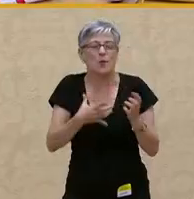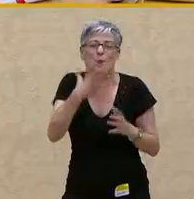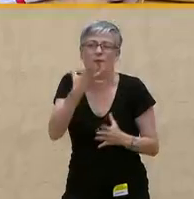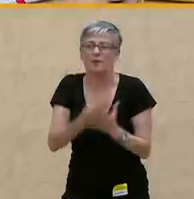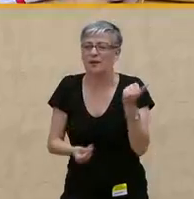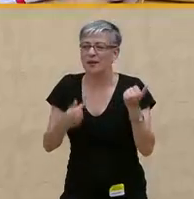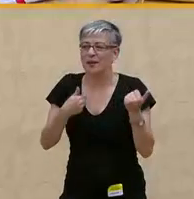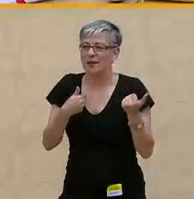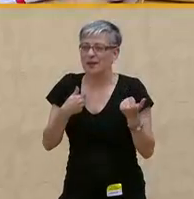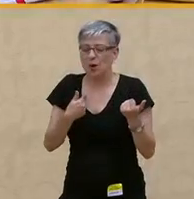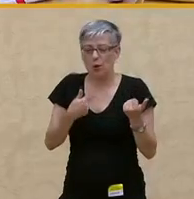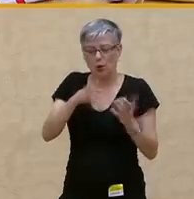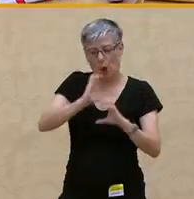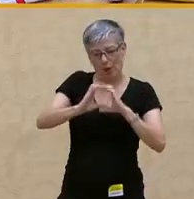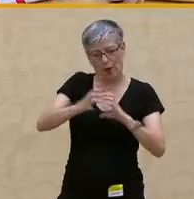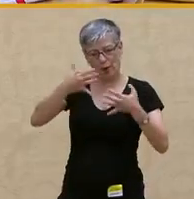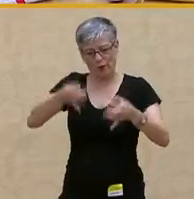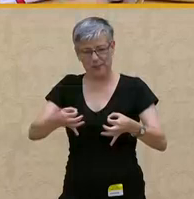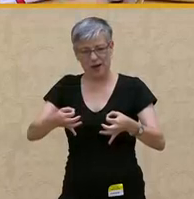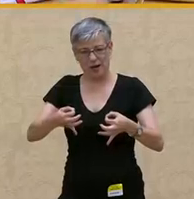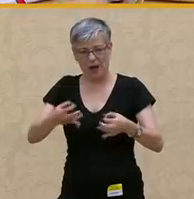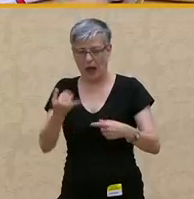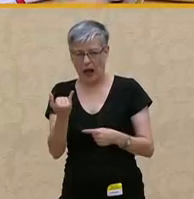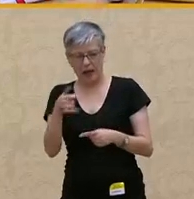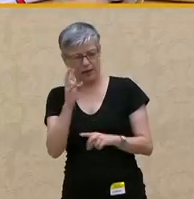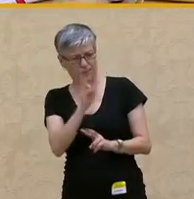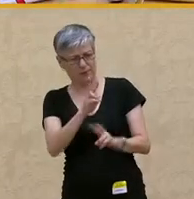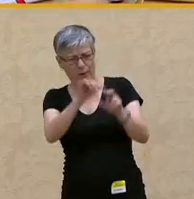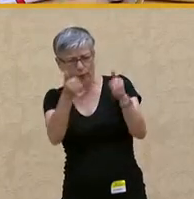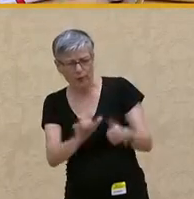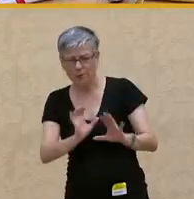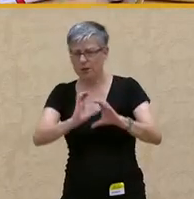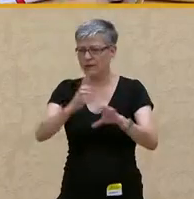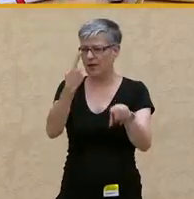formales, es maravilloso que haya otros espacios de comunicación diferentes en esta sala.